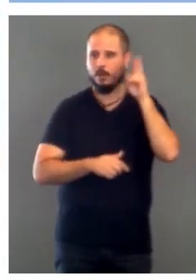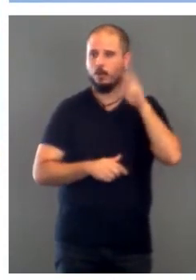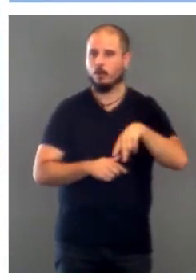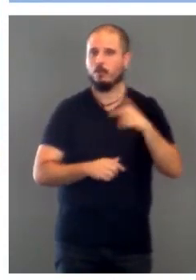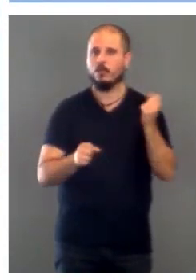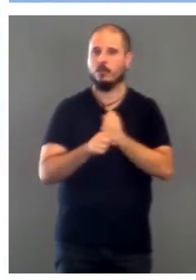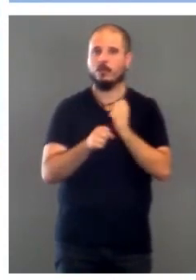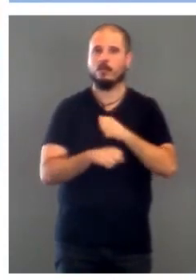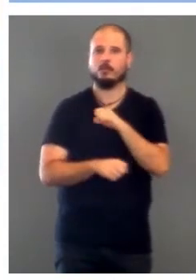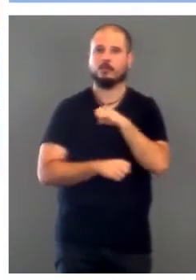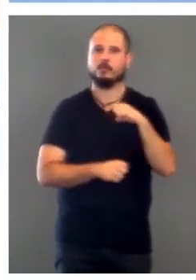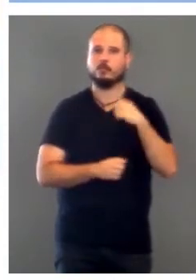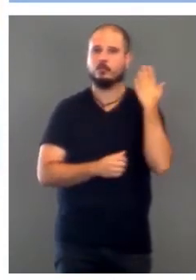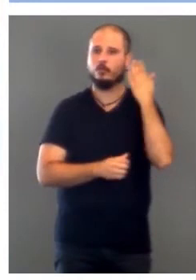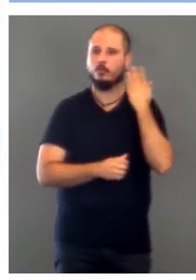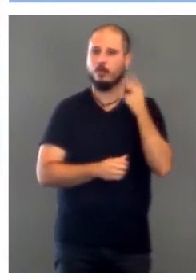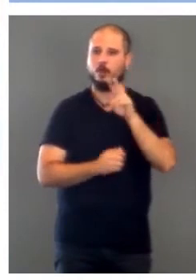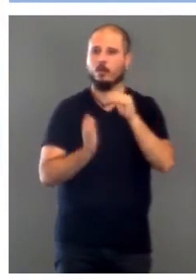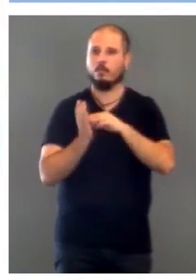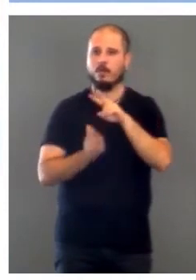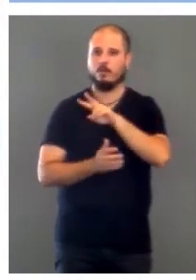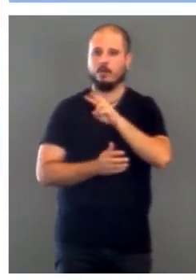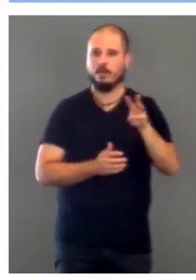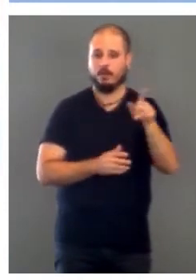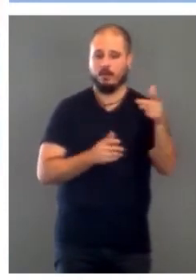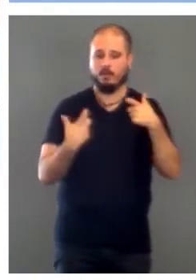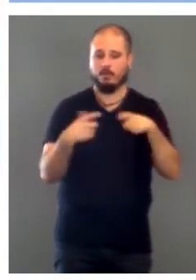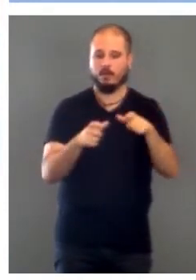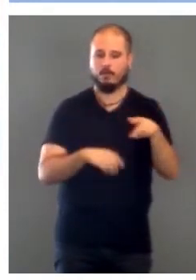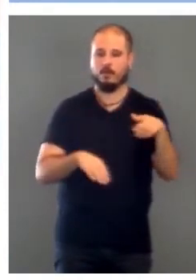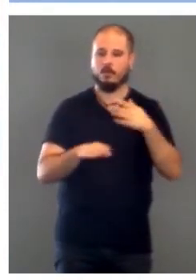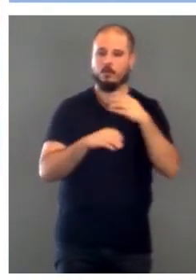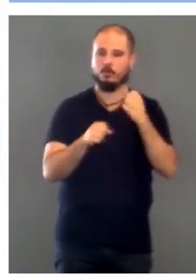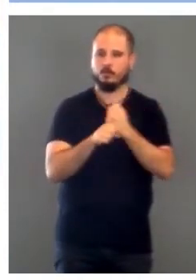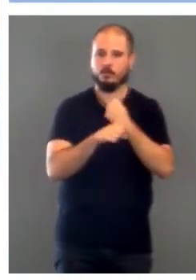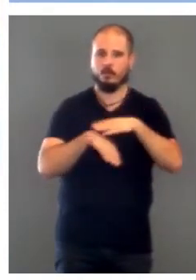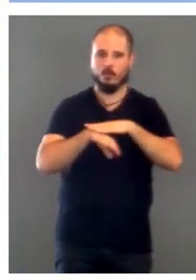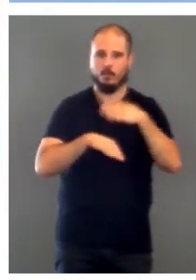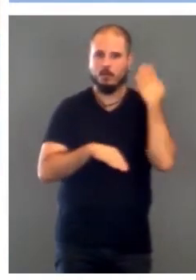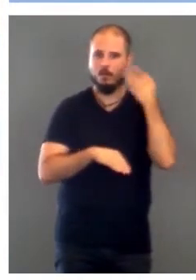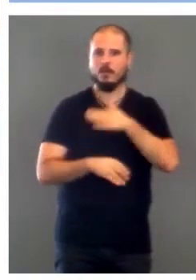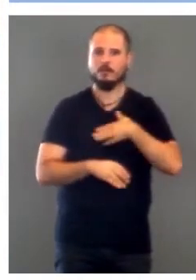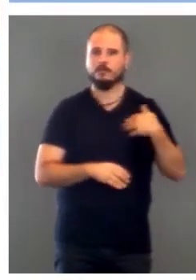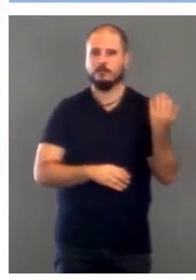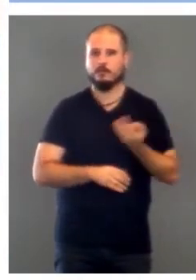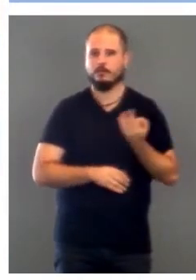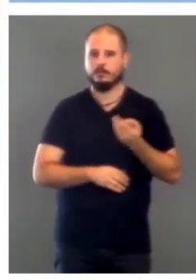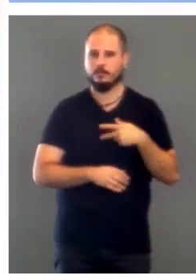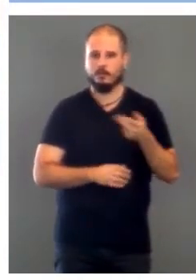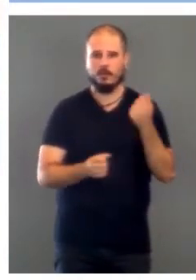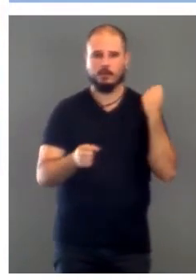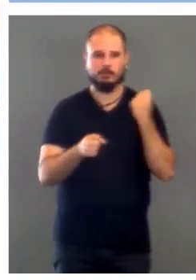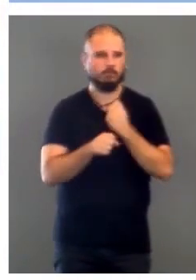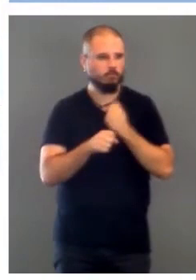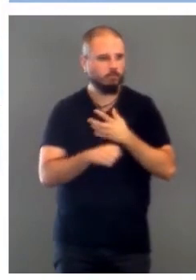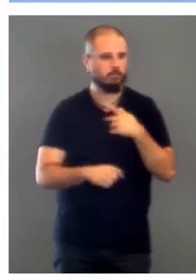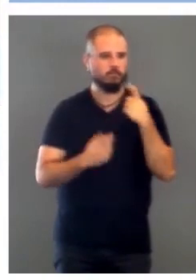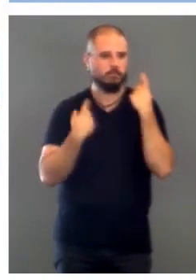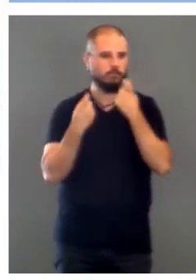El Departamento de Trabajo del Gobierno de Navarra lo que quiere hacer Es poner en valor El trabajo la calidad el esfuerzo la valía